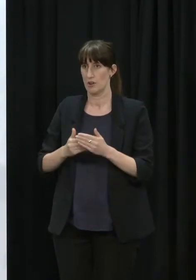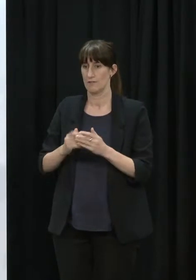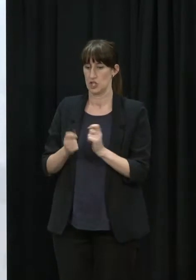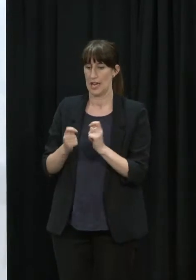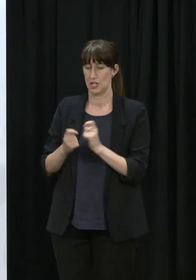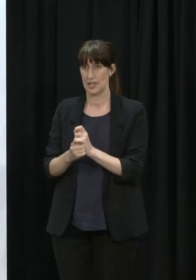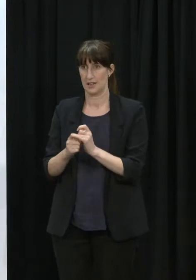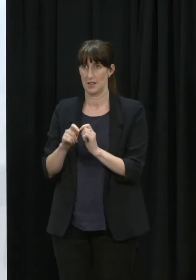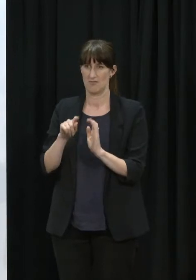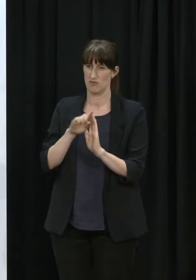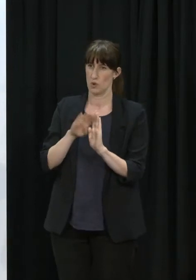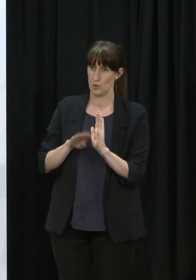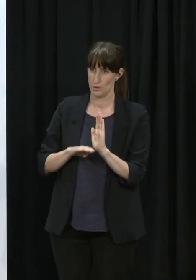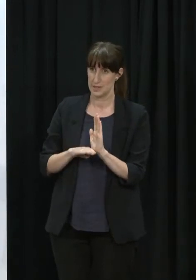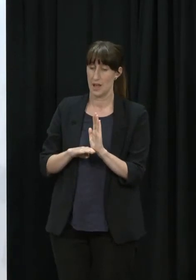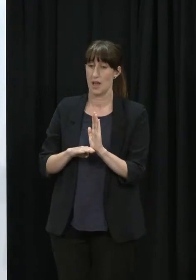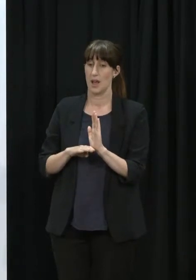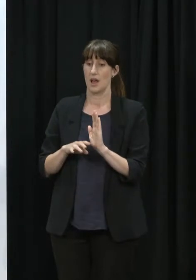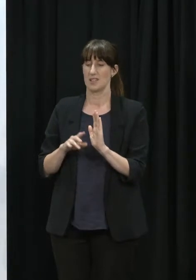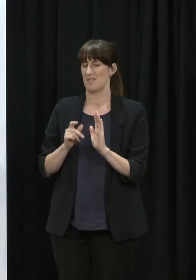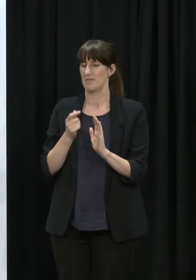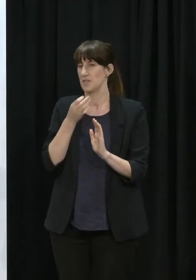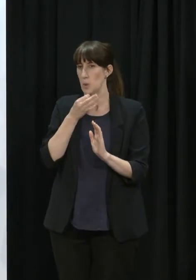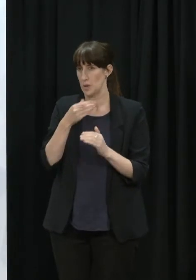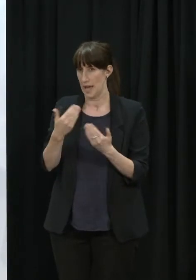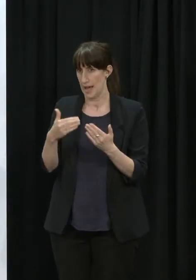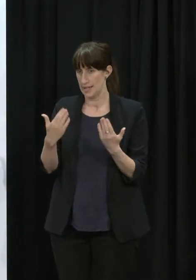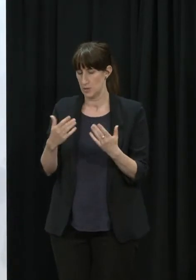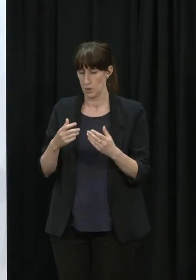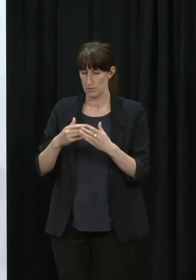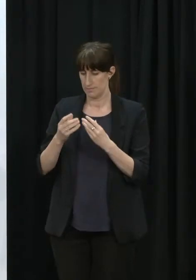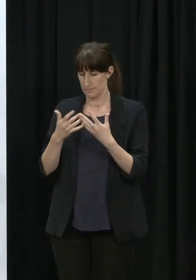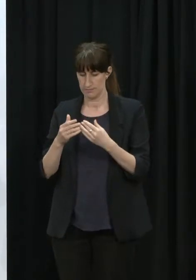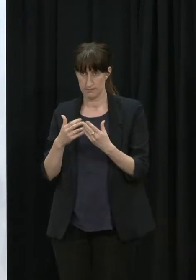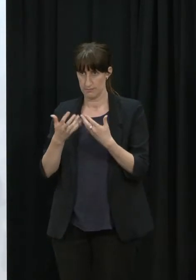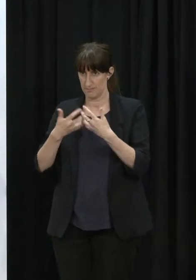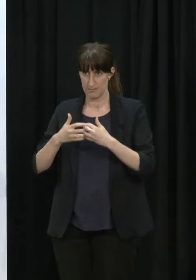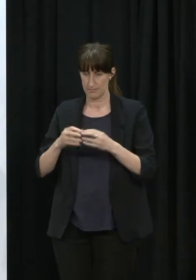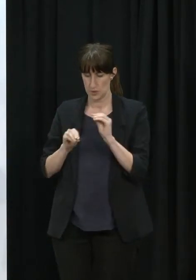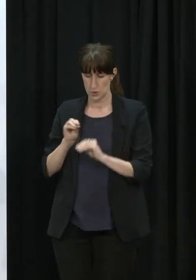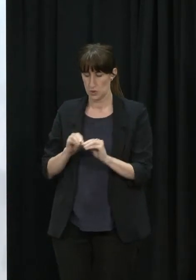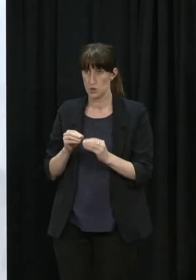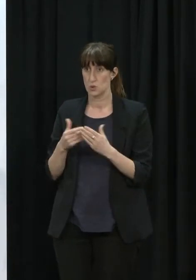Ko te hunga e haere mai ana i muri mai te ra i whakamana ai